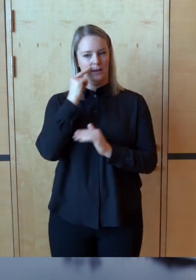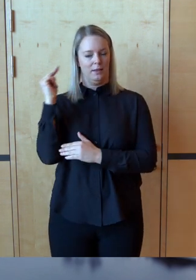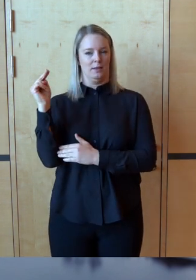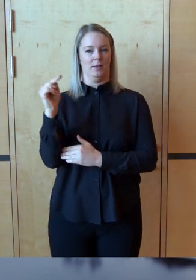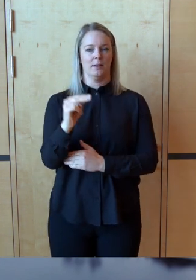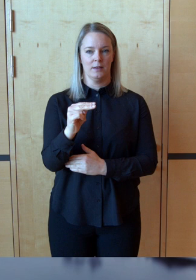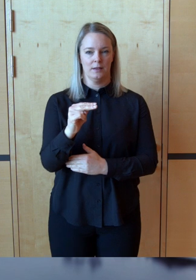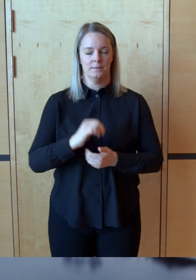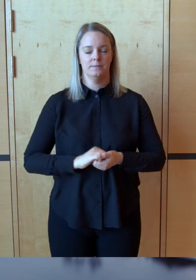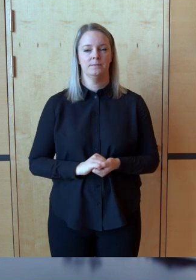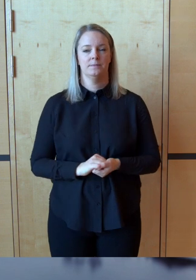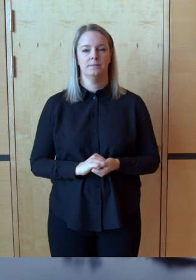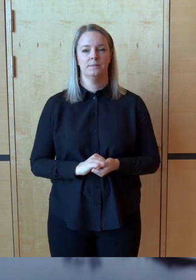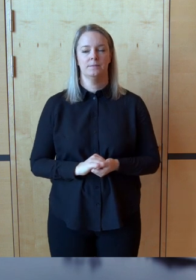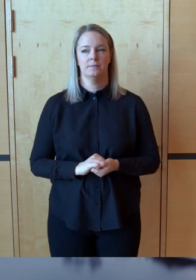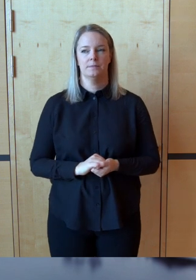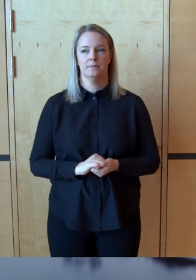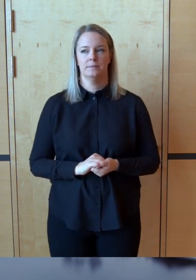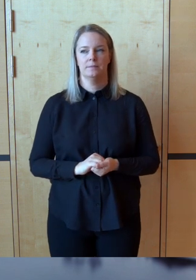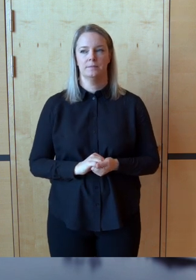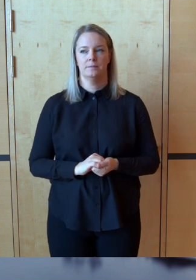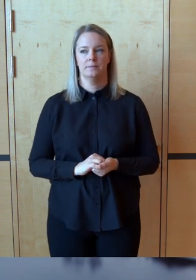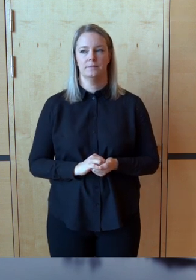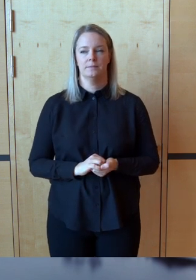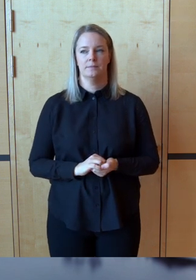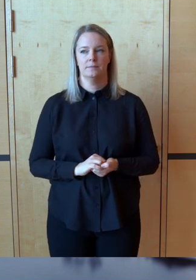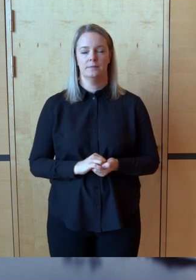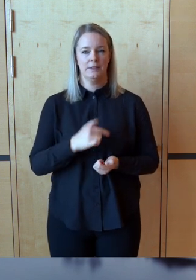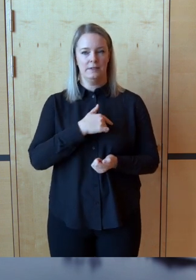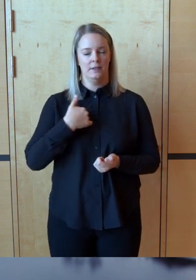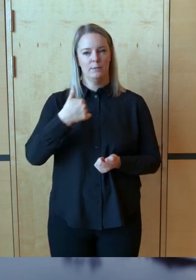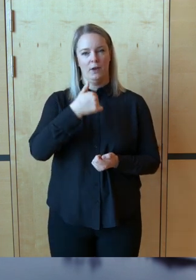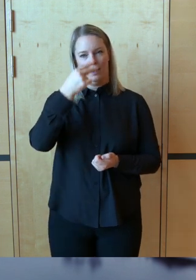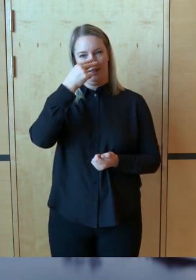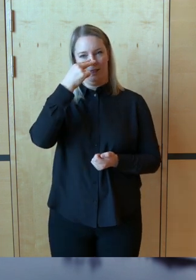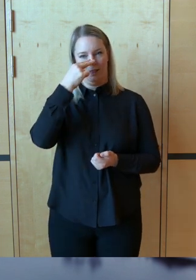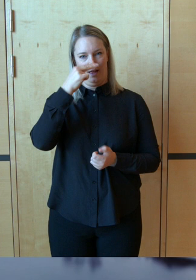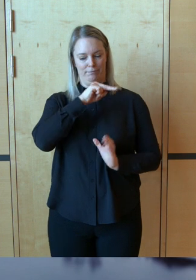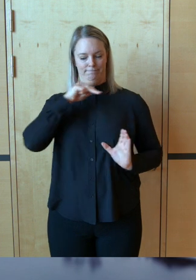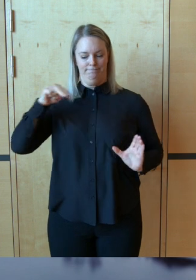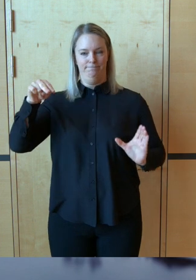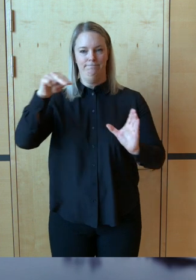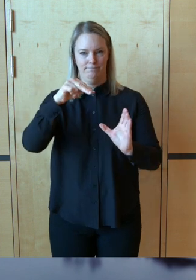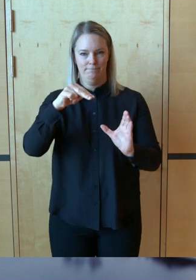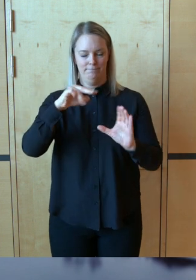Vi ska titta på det utifrån en övergripande vi Och Vi bör också ha